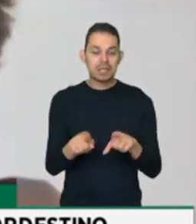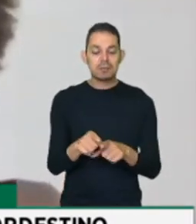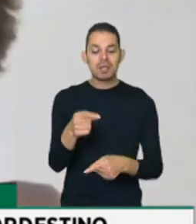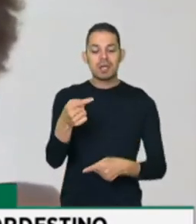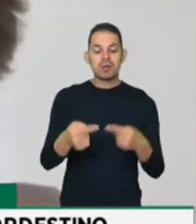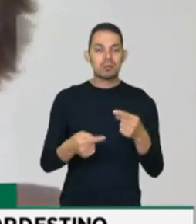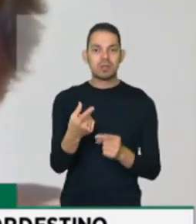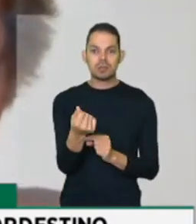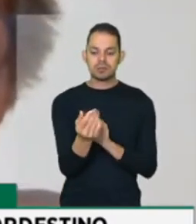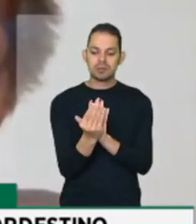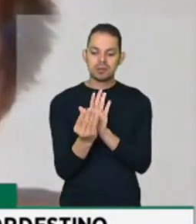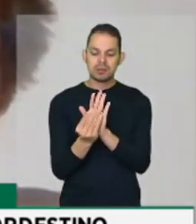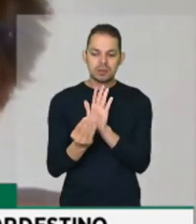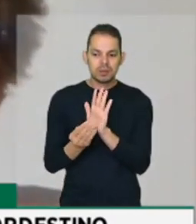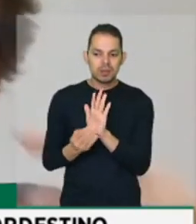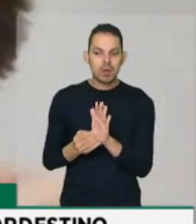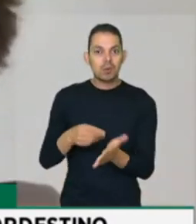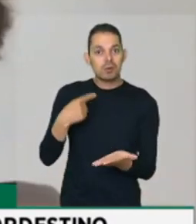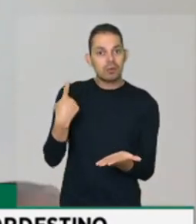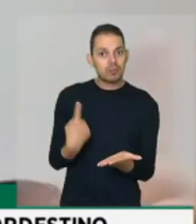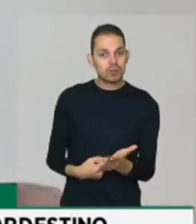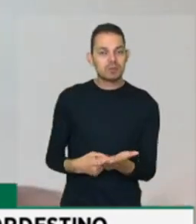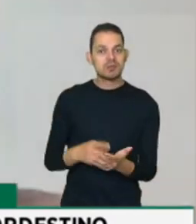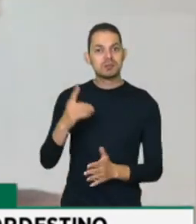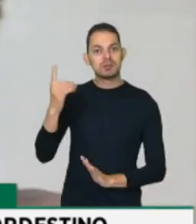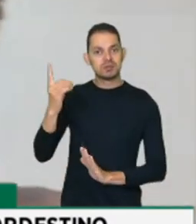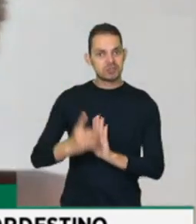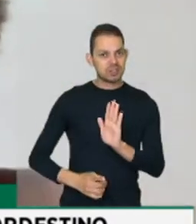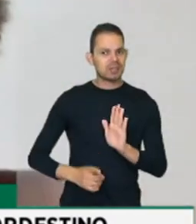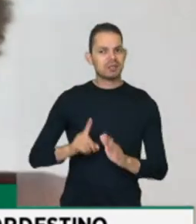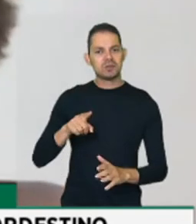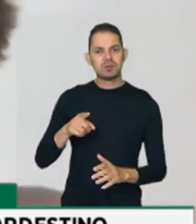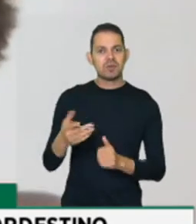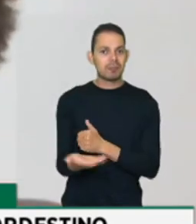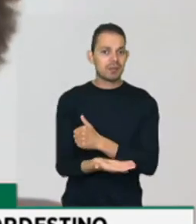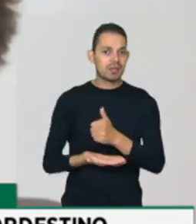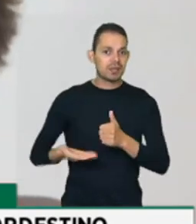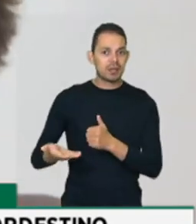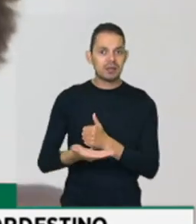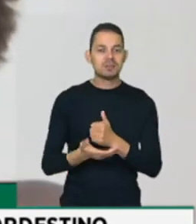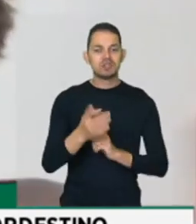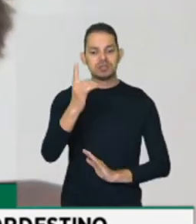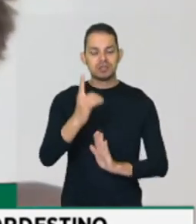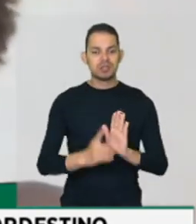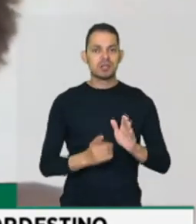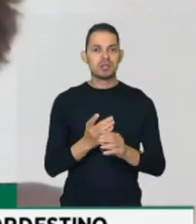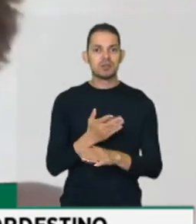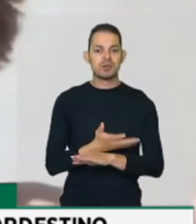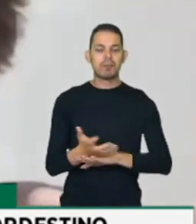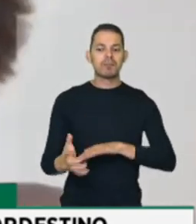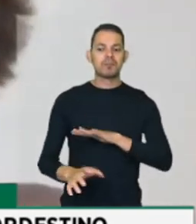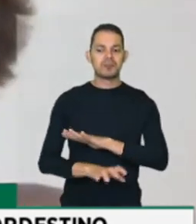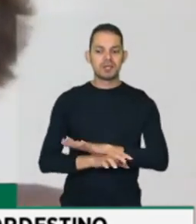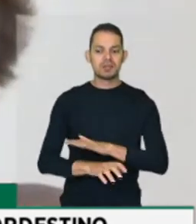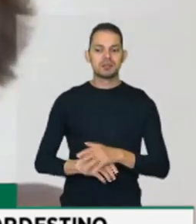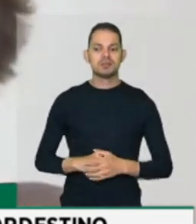RETIRAR DO ORÇAMENTO UM COMPROMISSO COM UM DIREITO QUE É O DIREITO FUNDAMENTAL O DIREITO AO MEIO AMBIENTE. É CUIDAR DO QUE NÓS TEMOS PARA QUE ENTENDAMOS QUE FAZEMOS